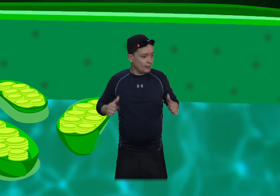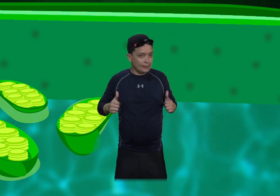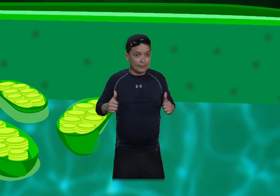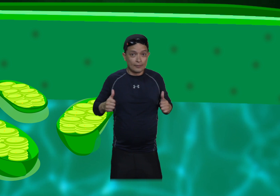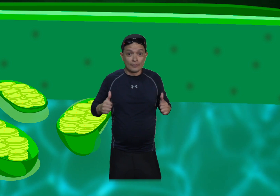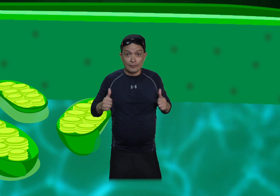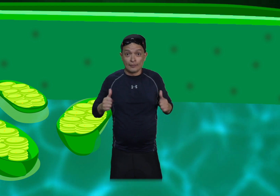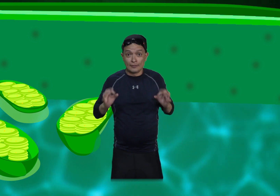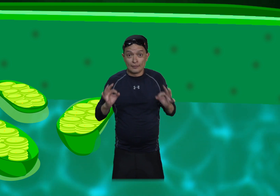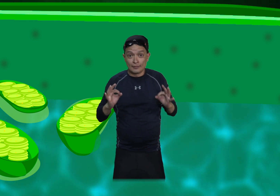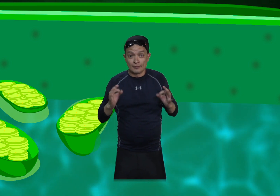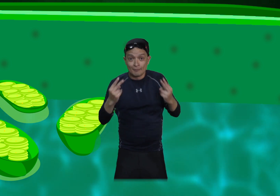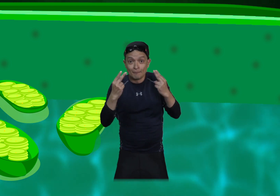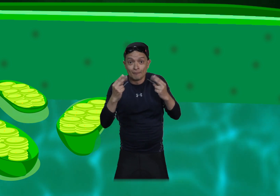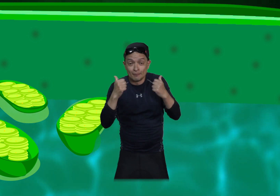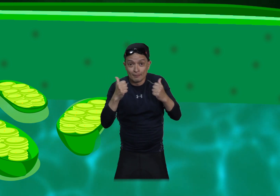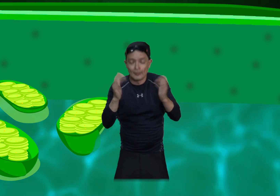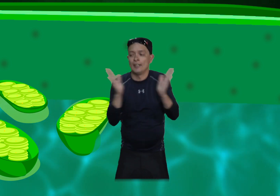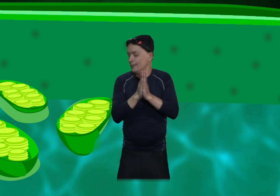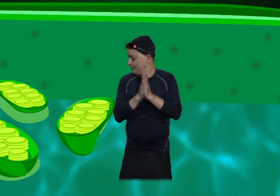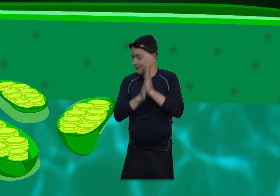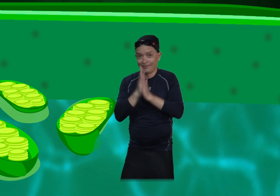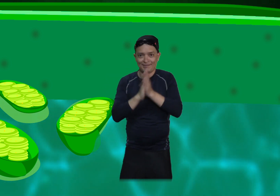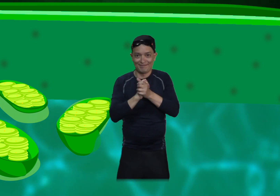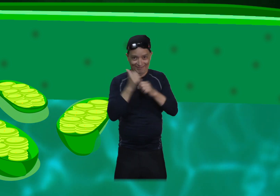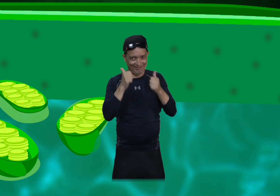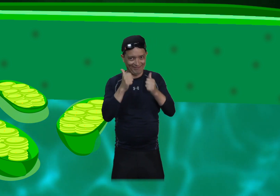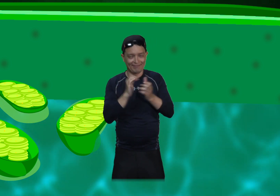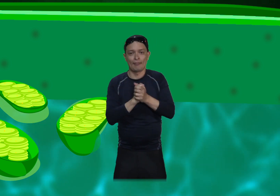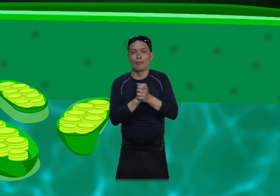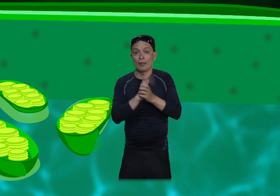Bien, aquí. ¿Me ven bien? Listo, perfecto.